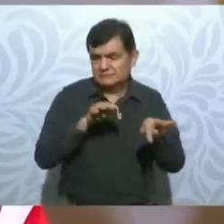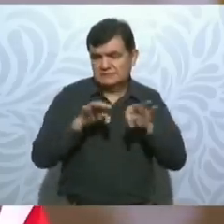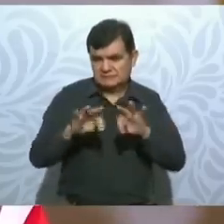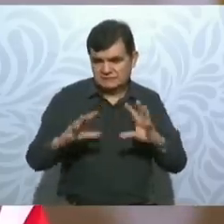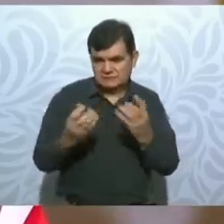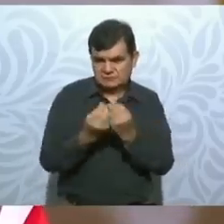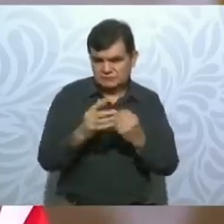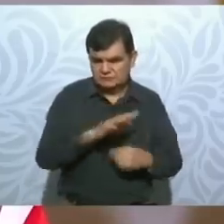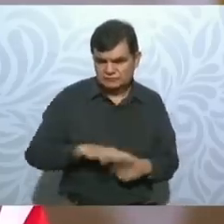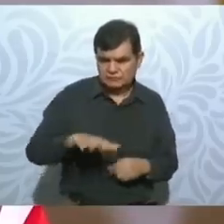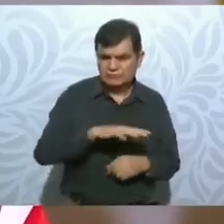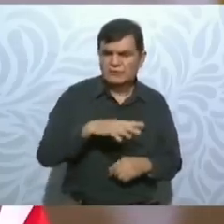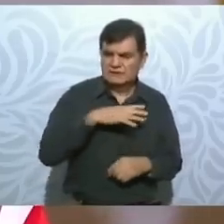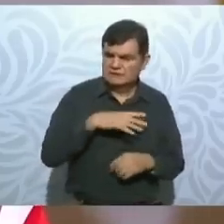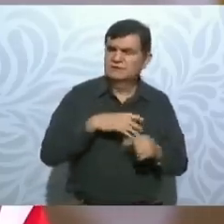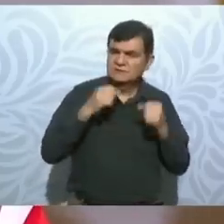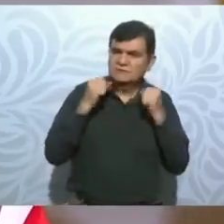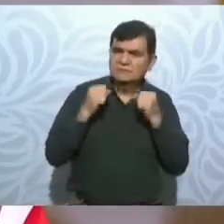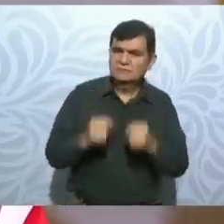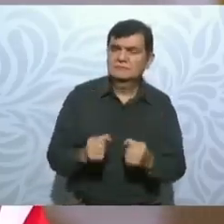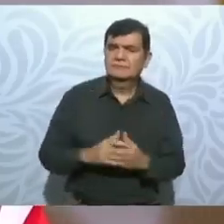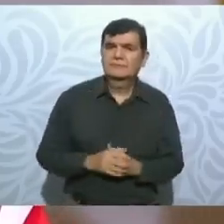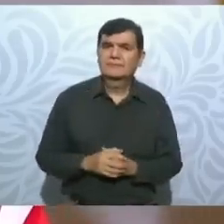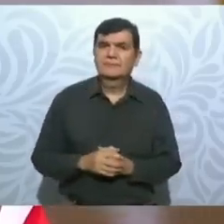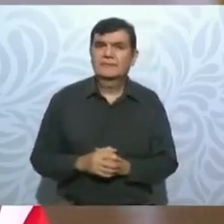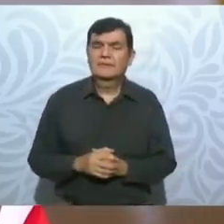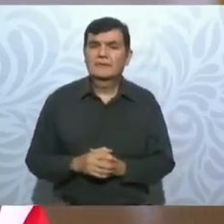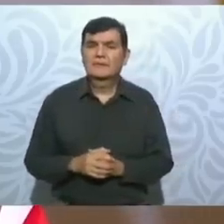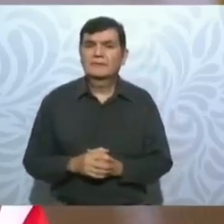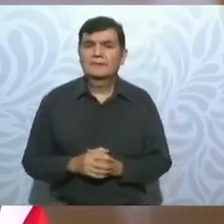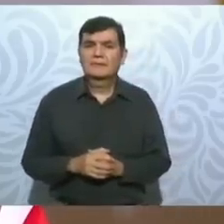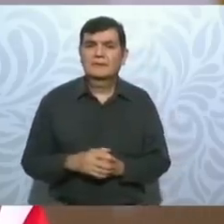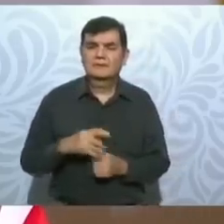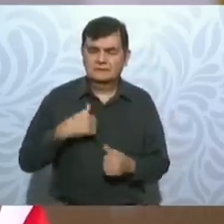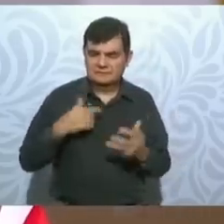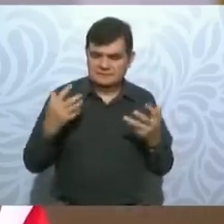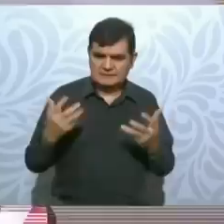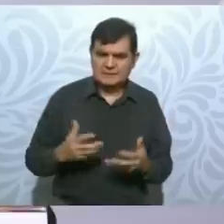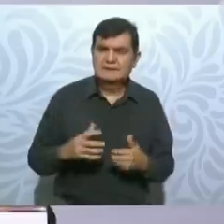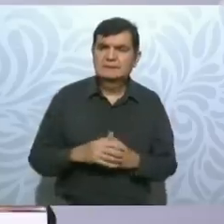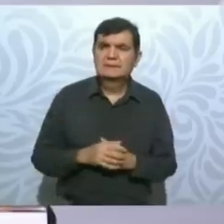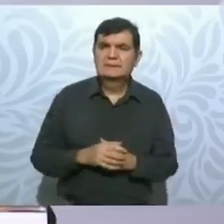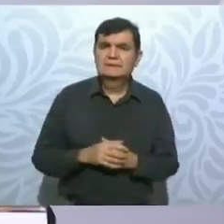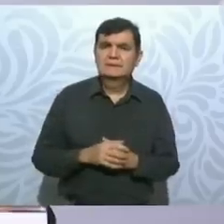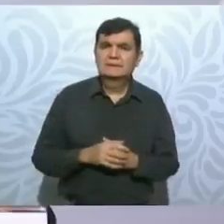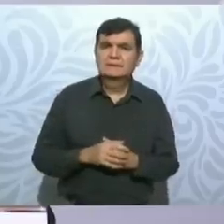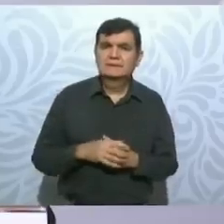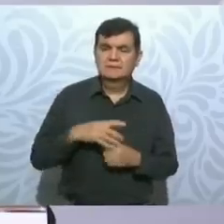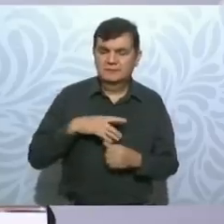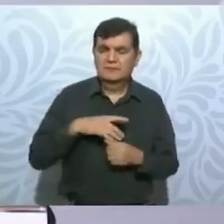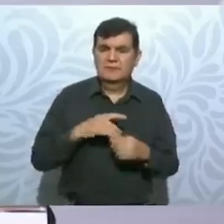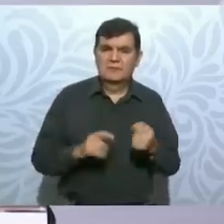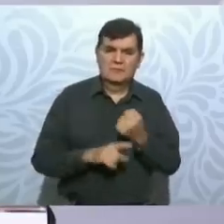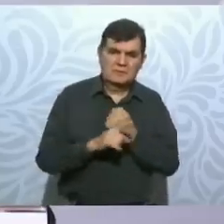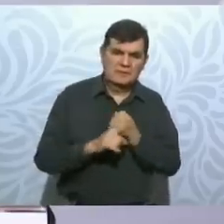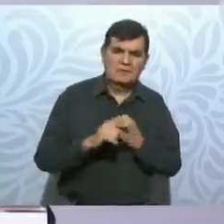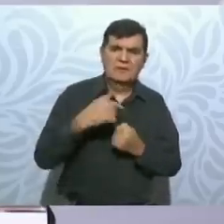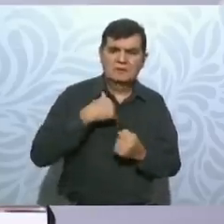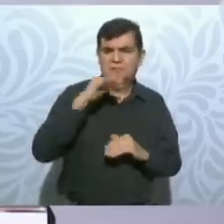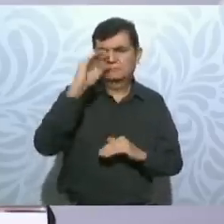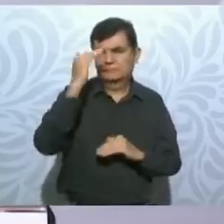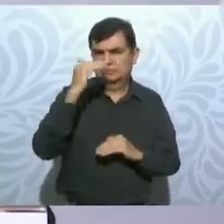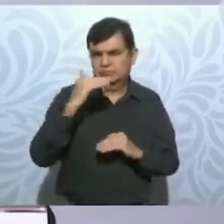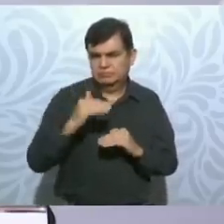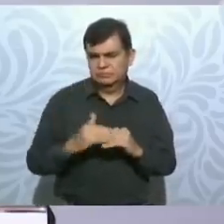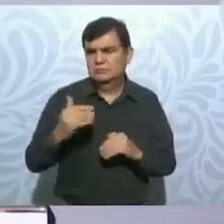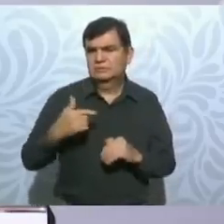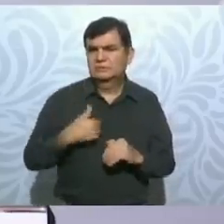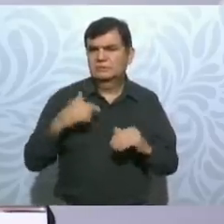tengan la certeza de que vamos a a disminuir los índices del electivos yo estoy eh cuando me